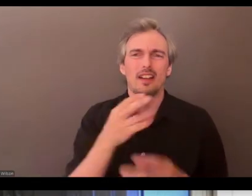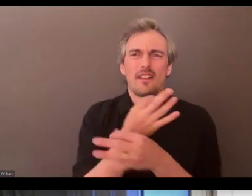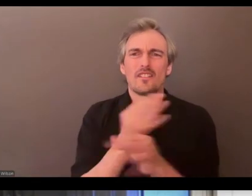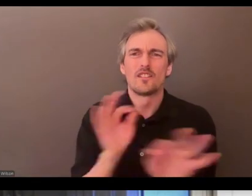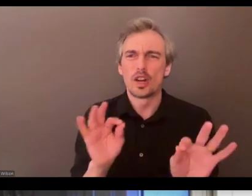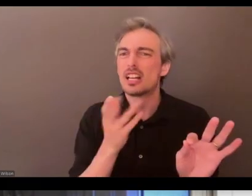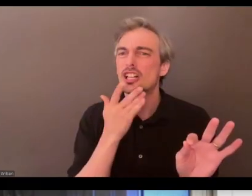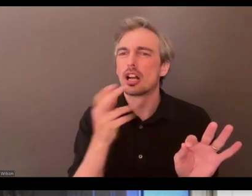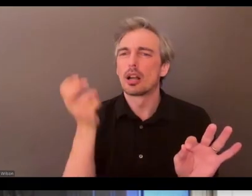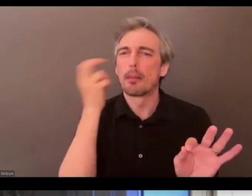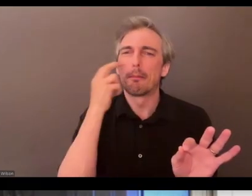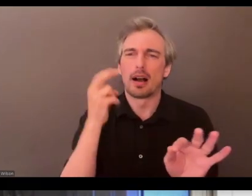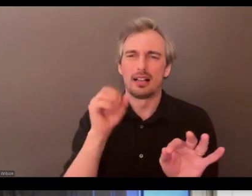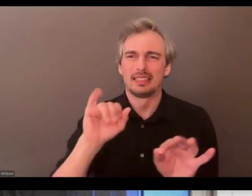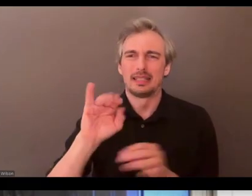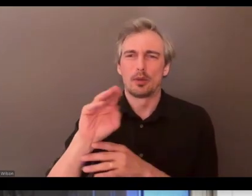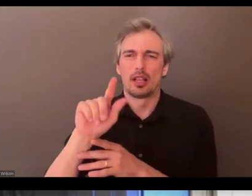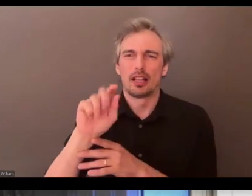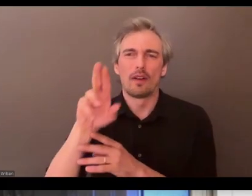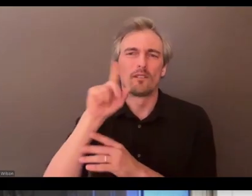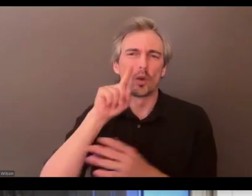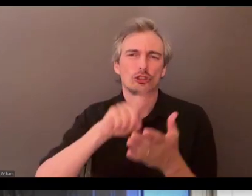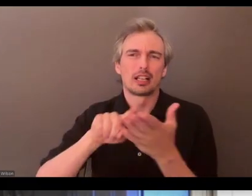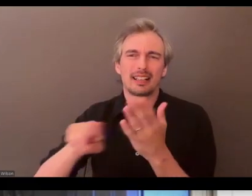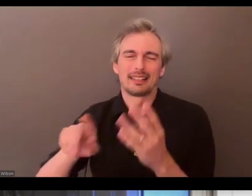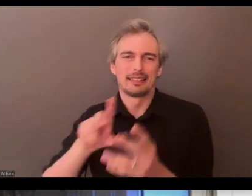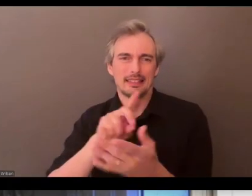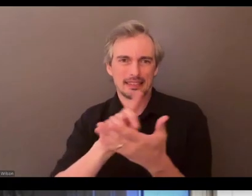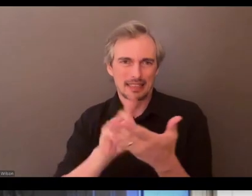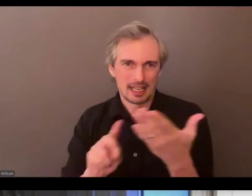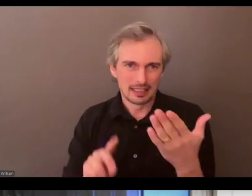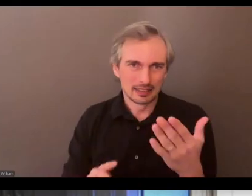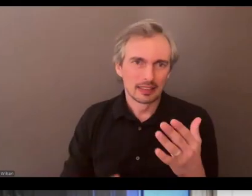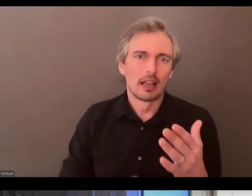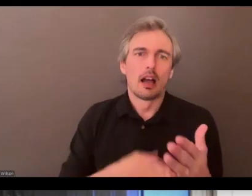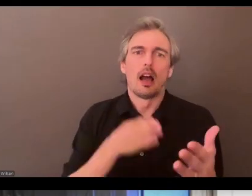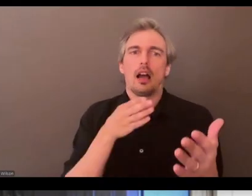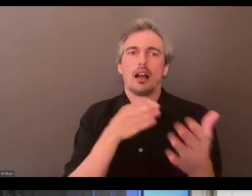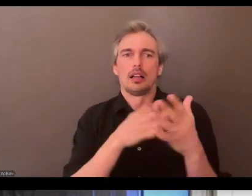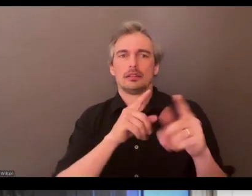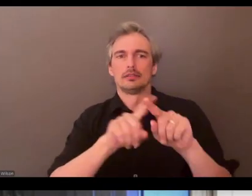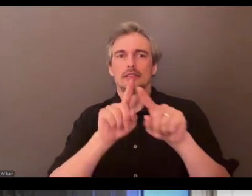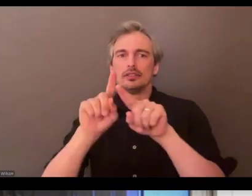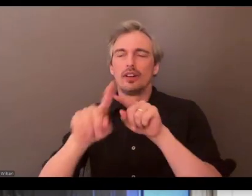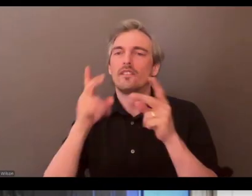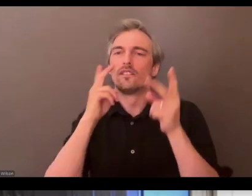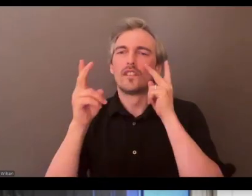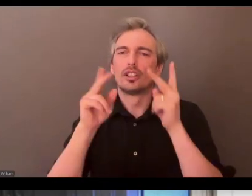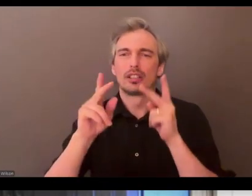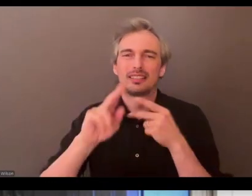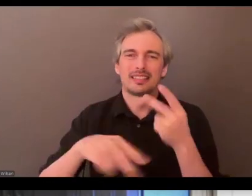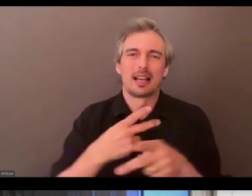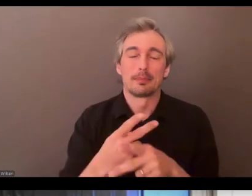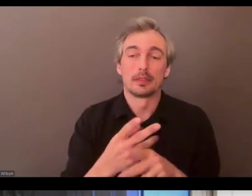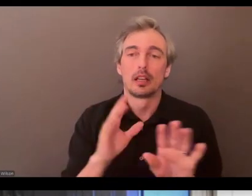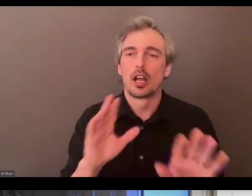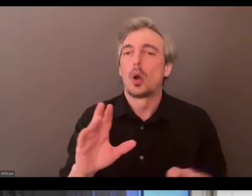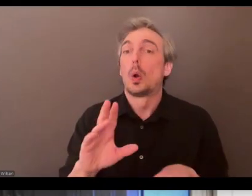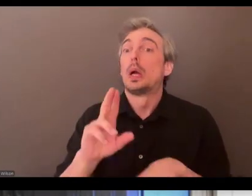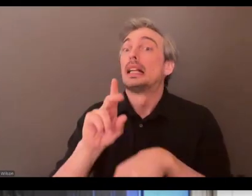さて、ここで一つ注意点を加えたいと思います。 障害のシミュレ ーションは、障害者コミュニテ ィによって推奨されているものではありません。